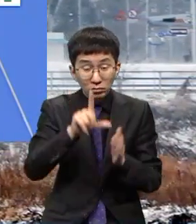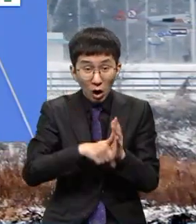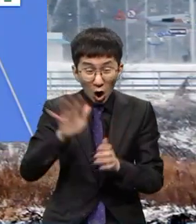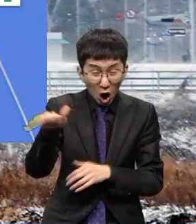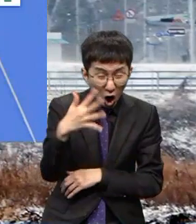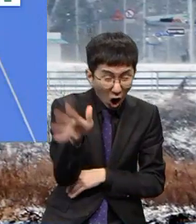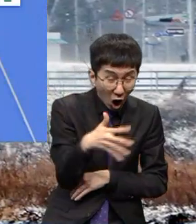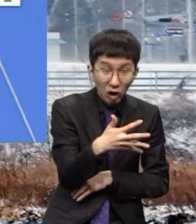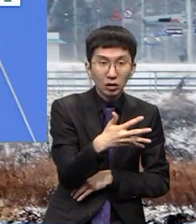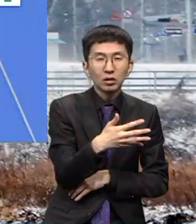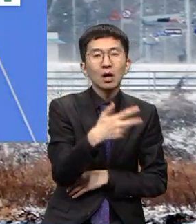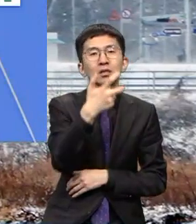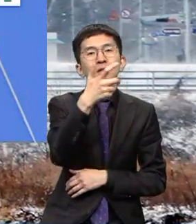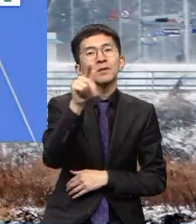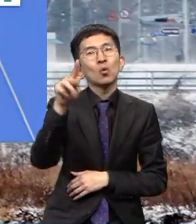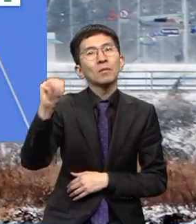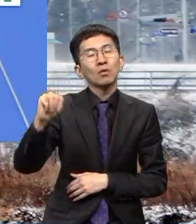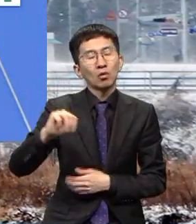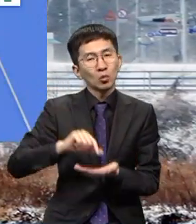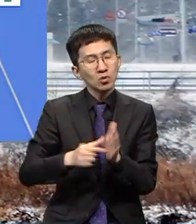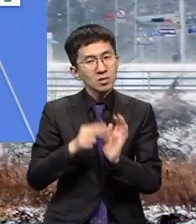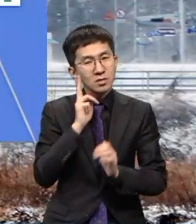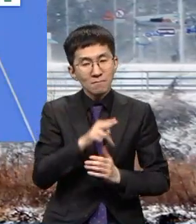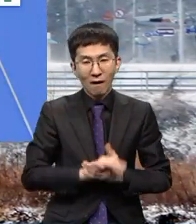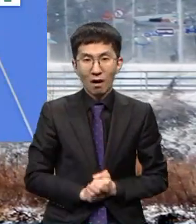돌풍이 불어들겠습니다. 특히 이번 강풍은 오늘 밤부터 내일 새벽